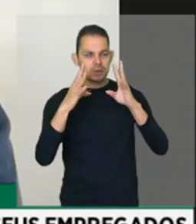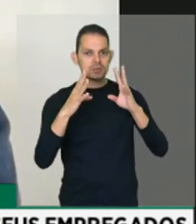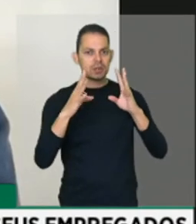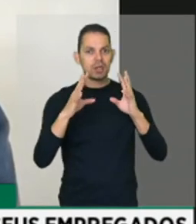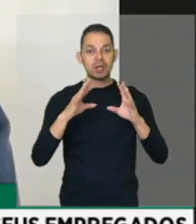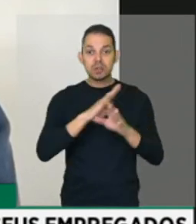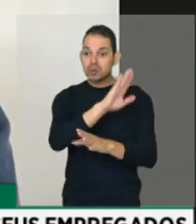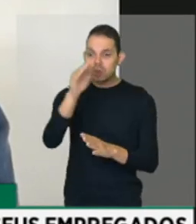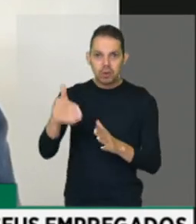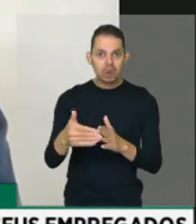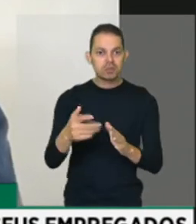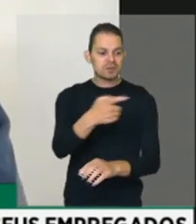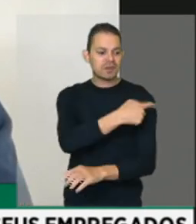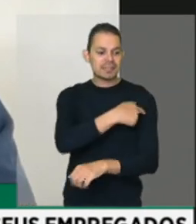QUERIAM MAIS VACINAS. O